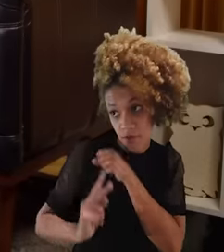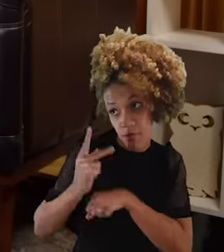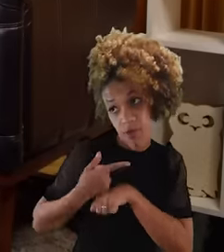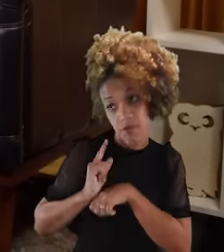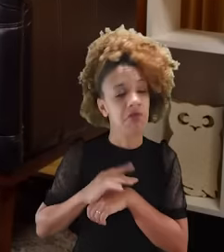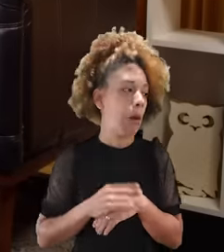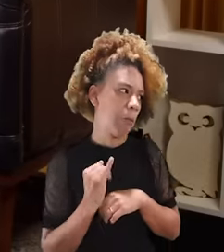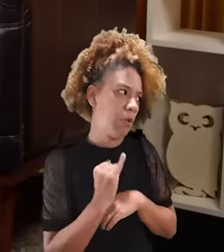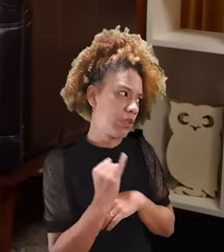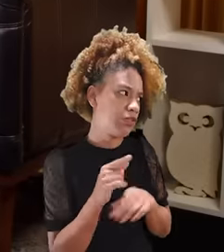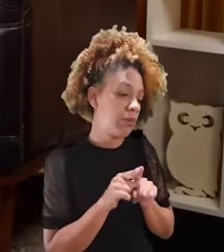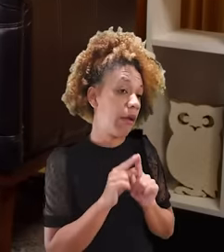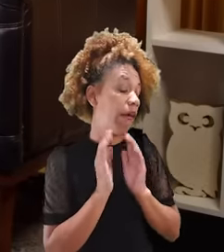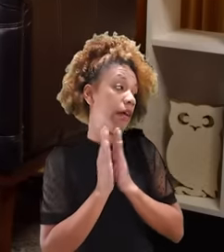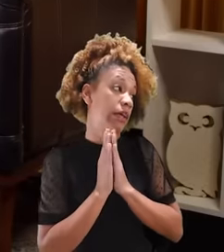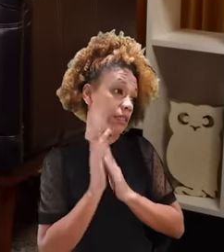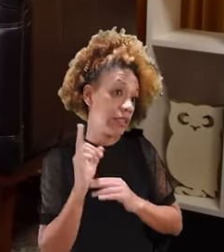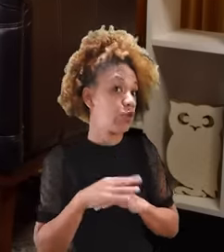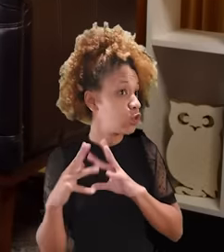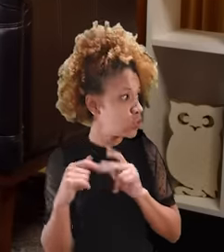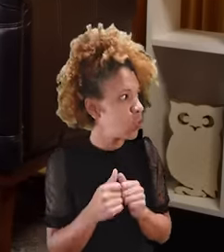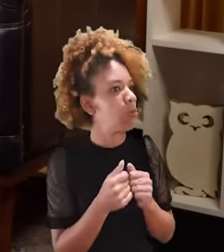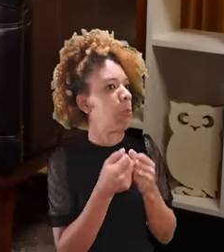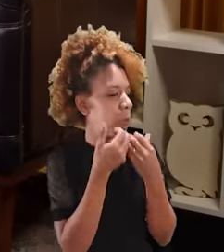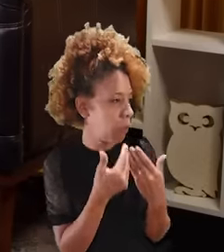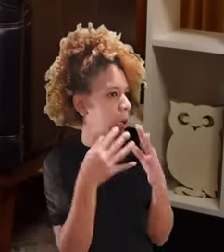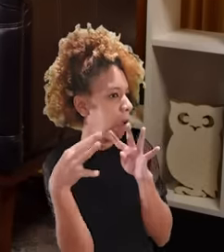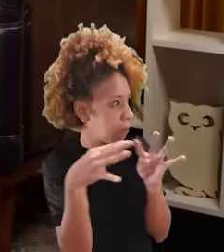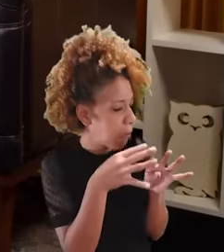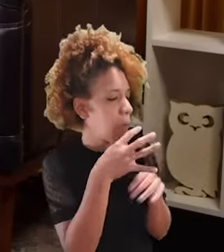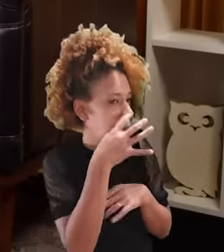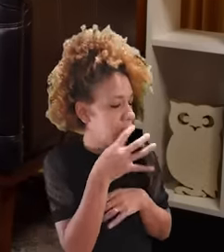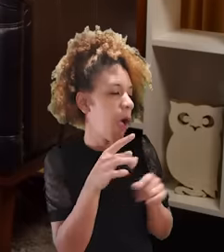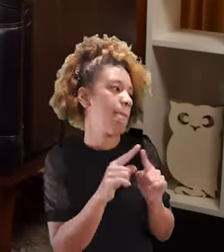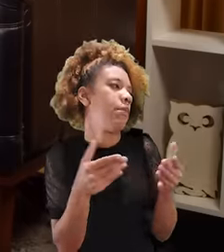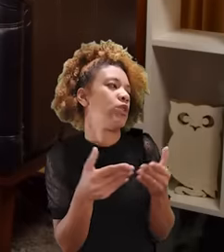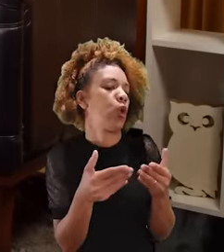é importante graças a Deus todo mundo falou bem é hoje às vezes você cai no Tão falando mal de